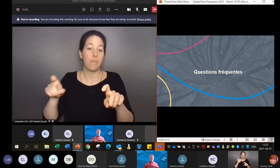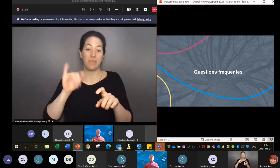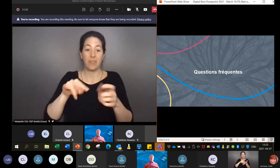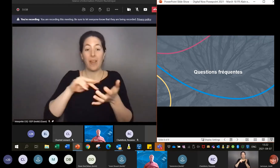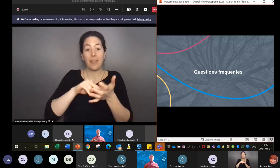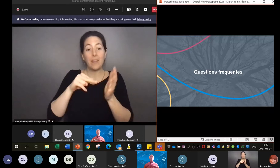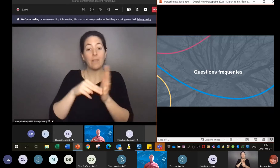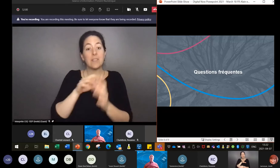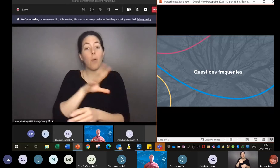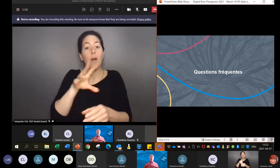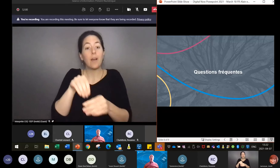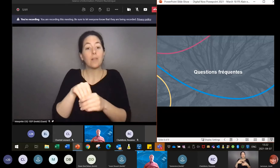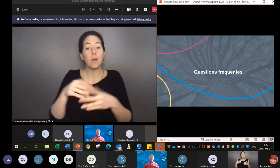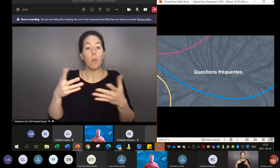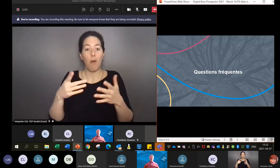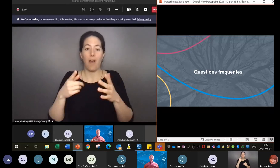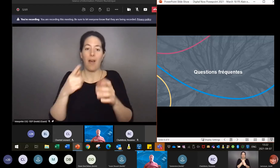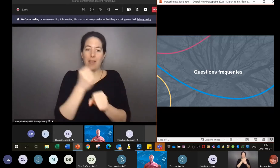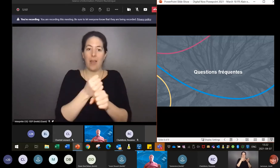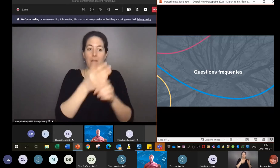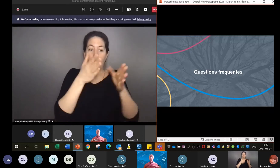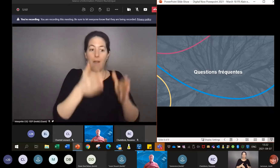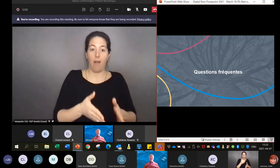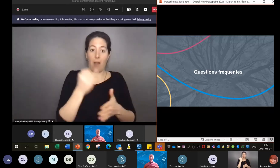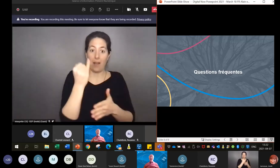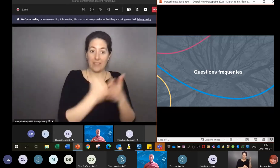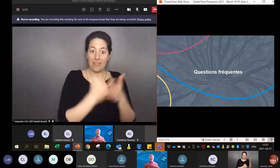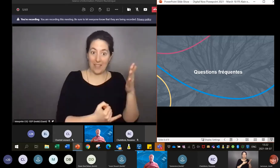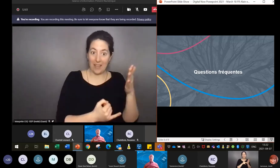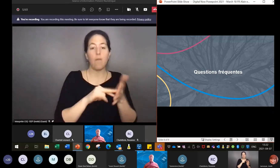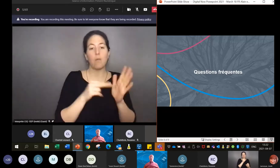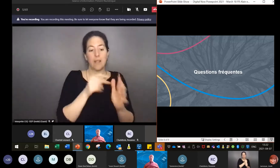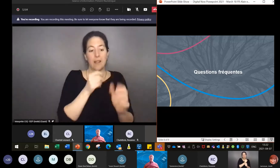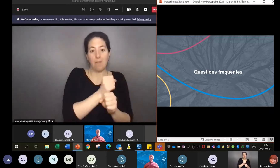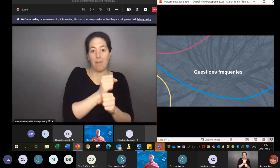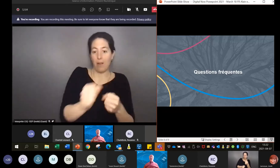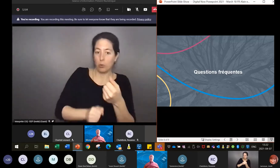artistiques représentent l’emploi en